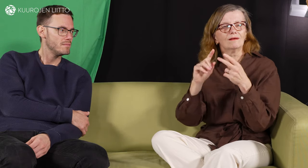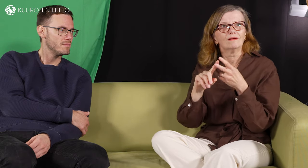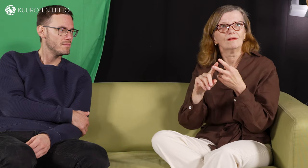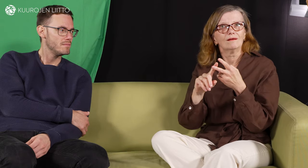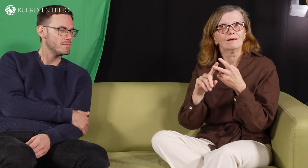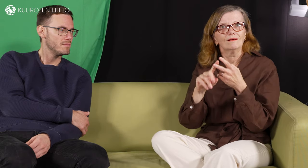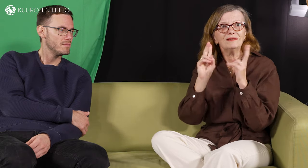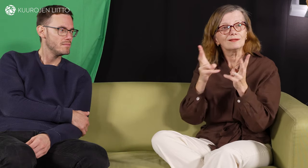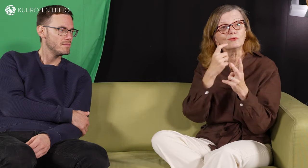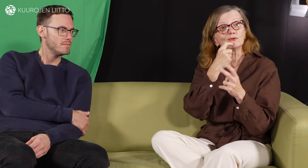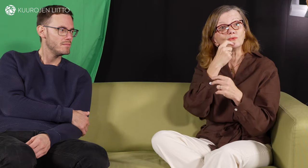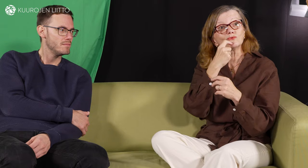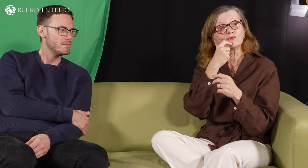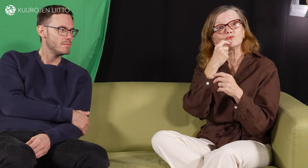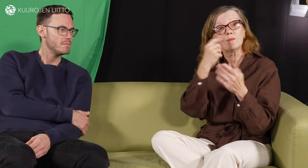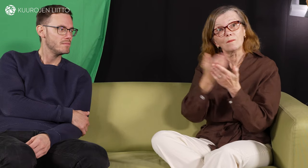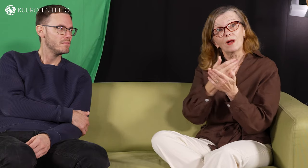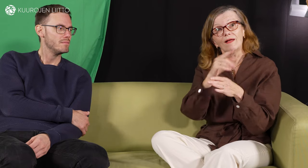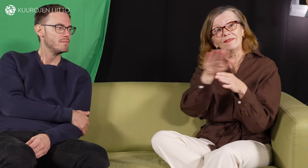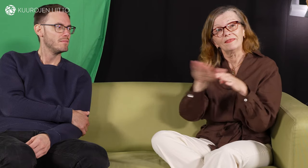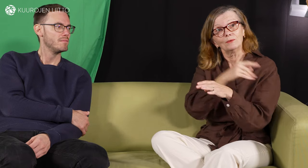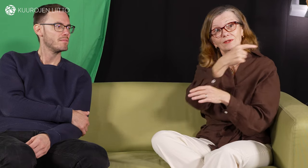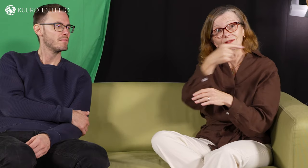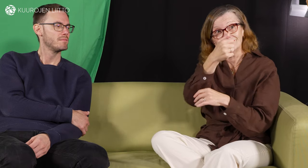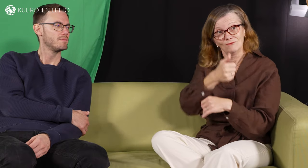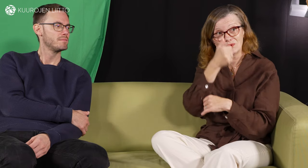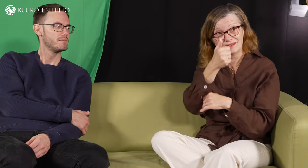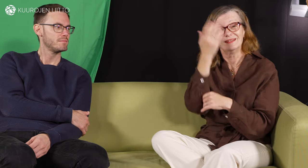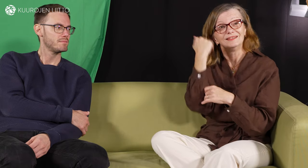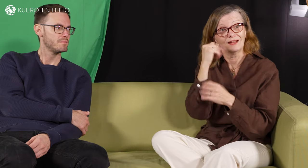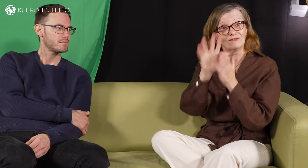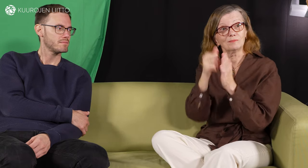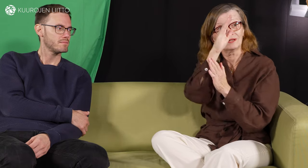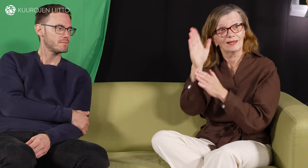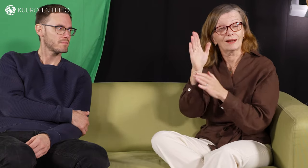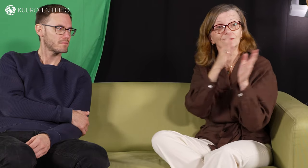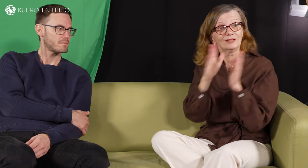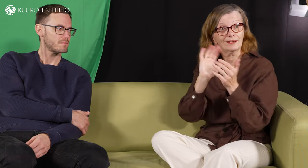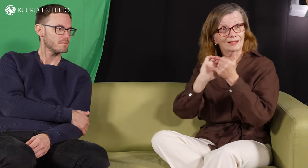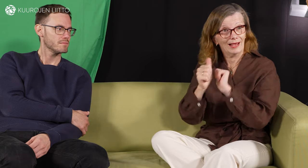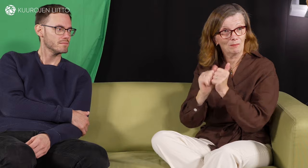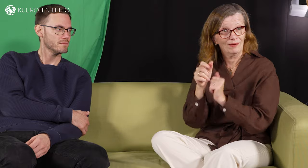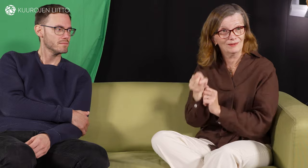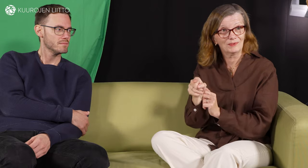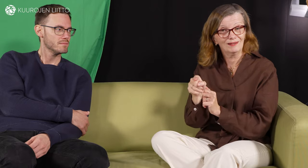Viittomakielinen kirjasto järjesti SUOMI 100 -vuotta kilpailun.